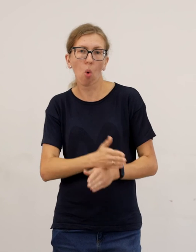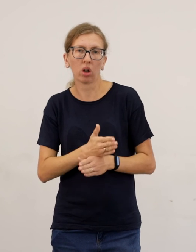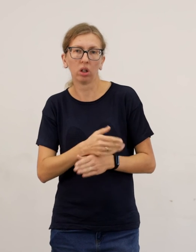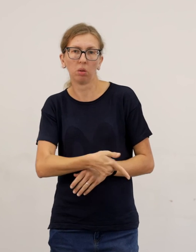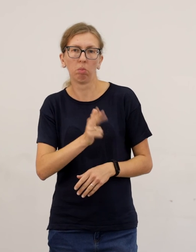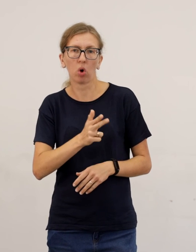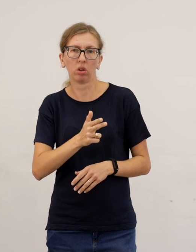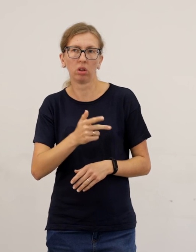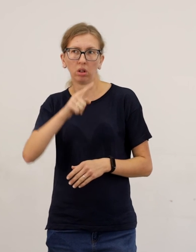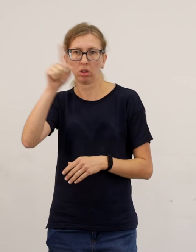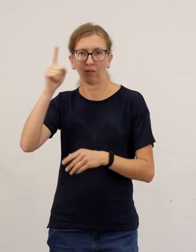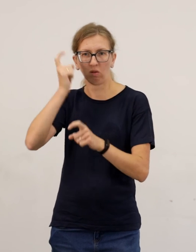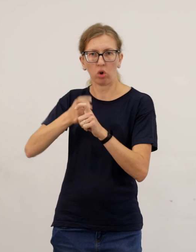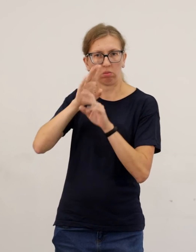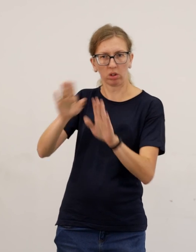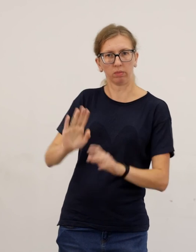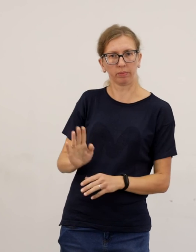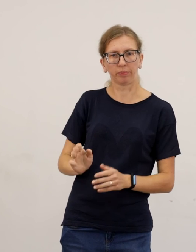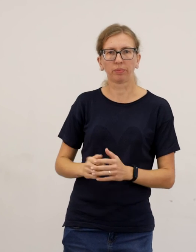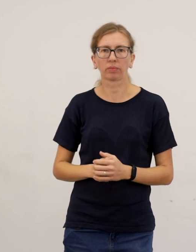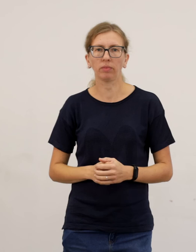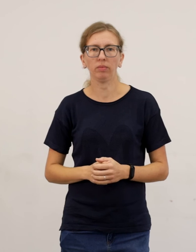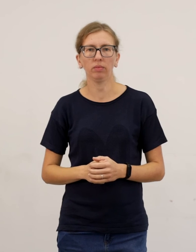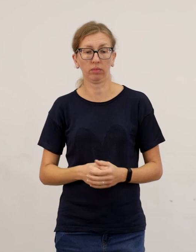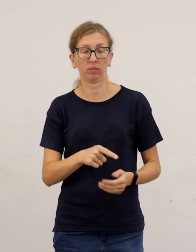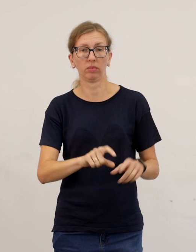Egzemplarz znajdujący się w zbiorach Muzeum Wojska w Białystoku